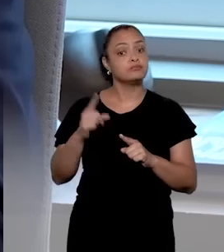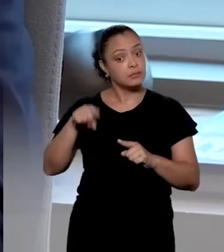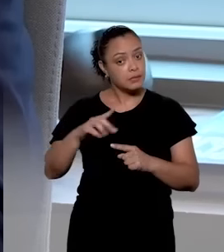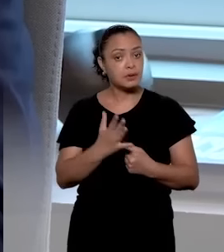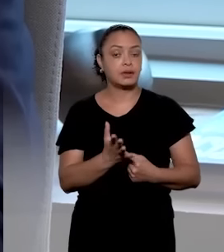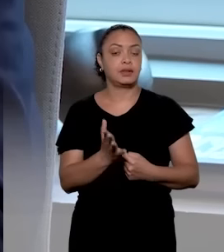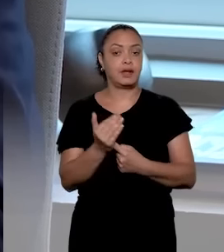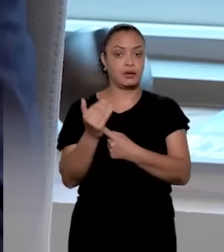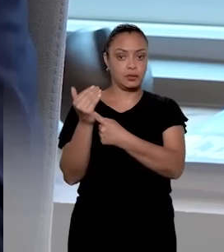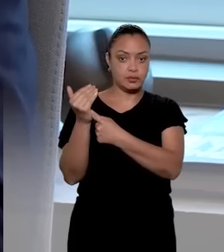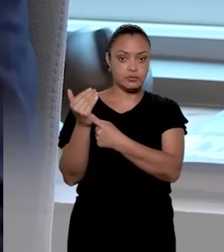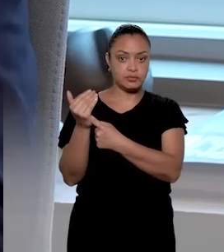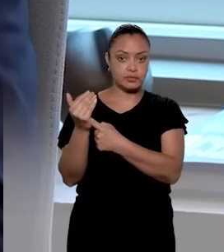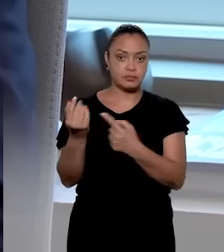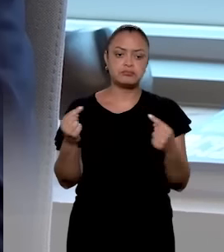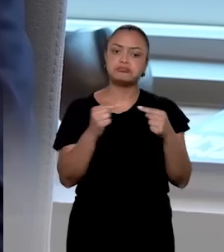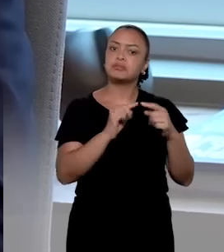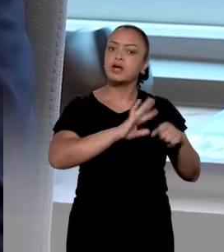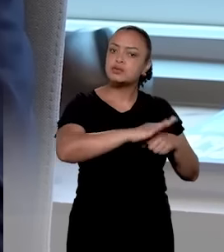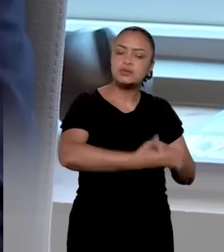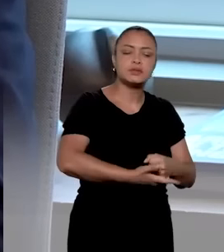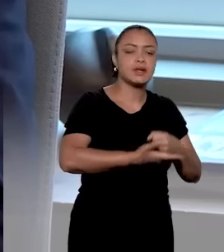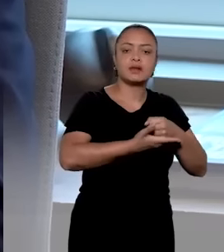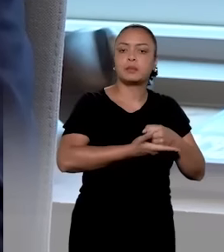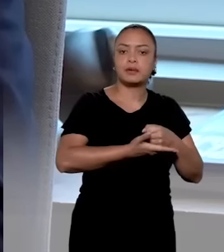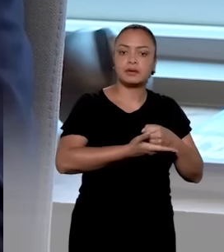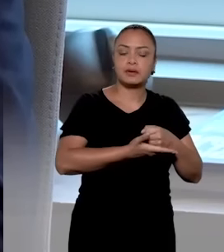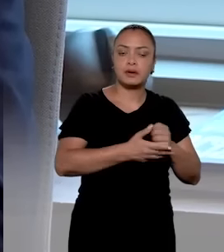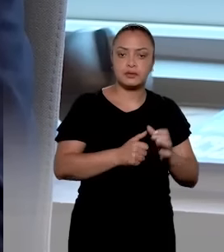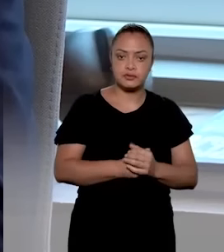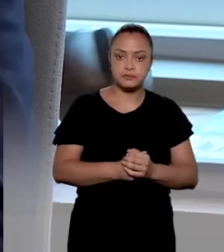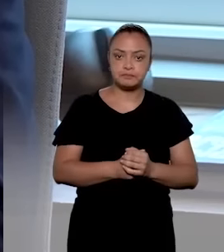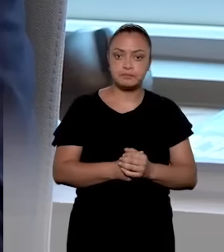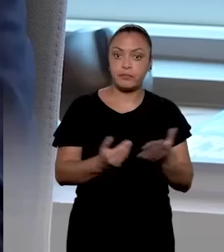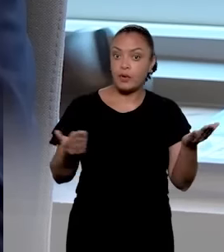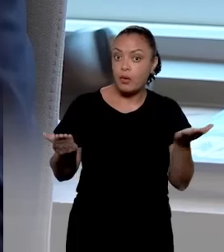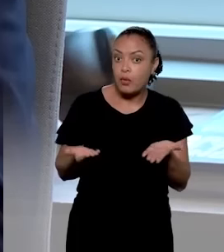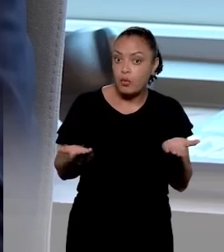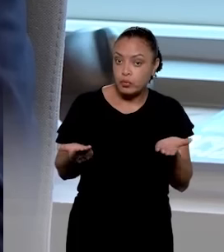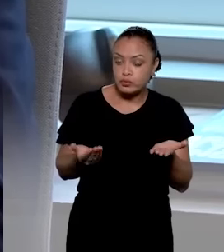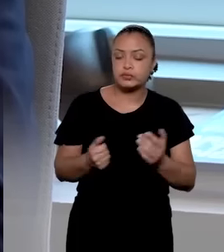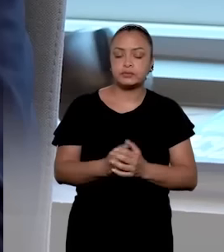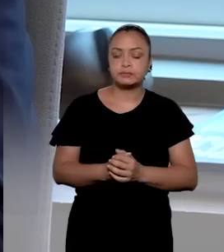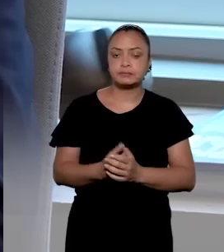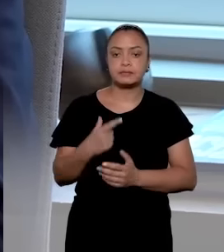O que tem a ver com sustentabilidade? Simples, hoje nós cultivamos no Brasil 79